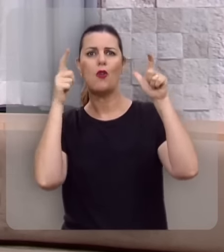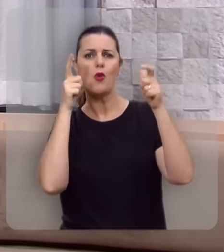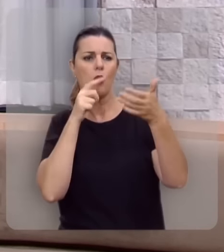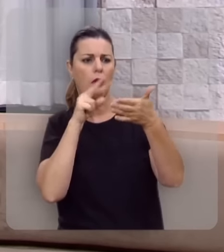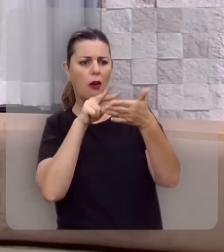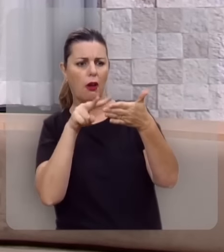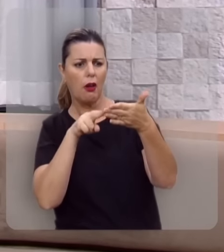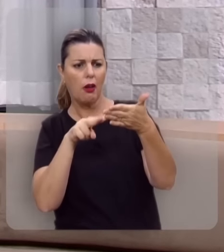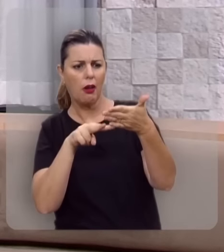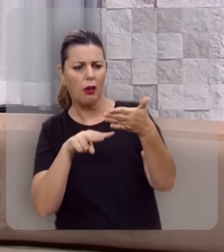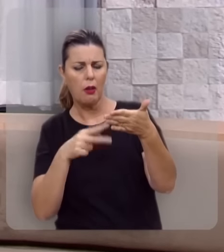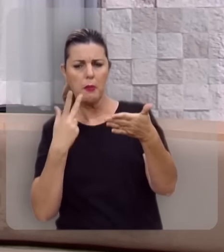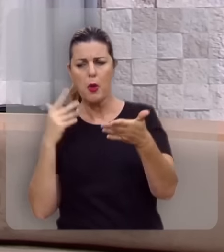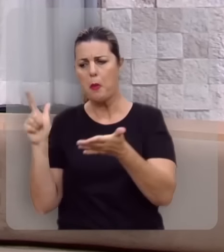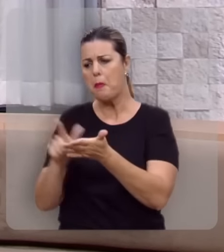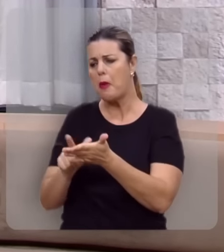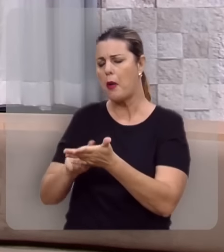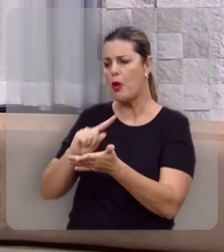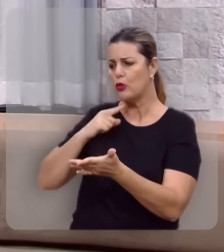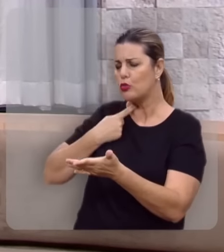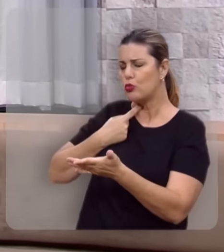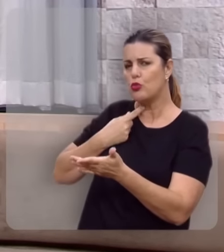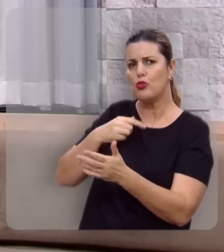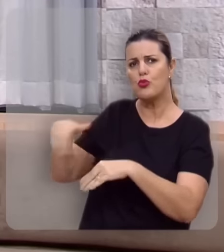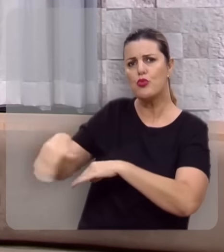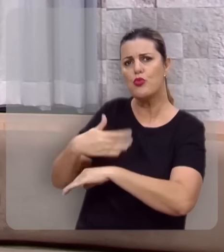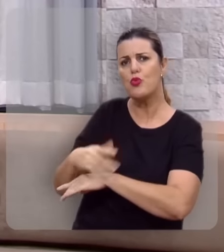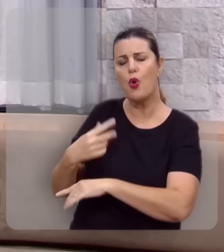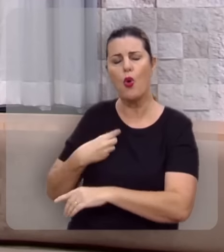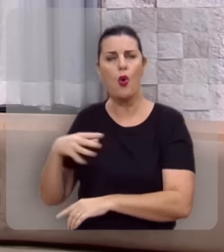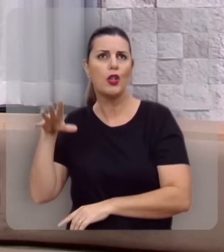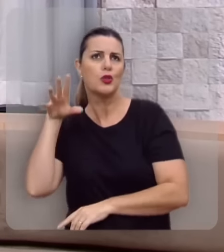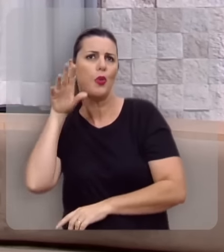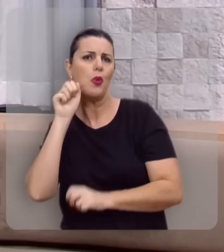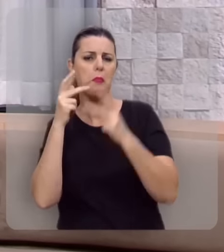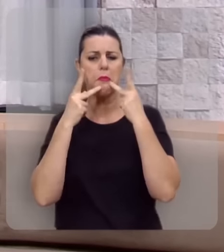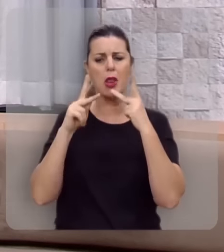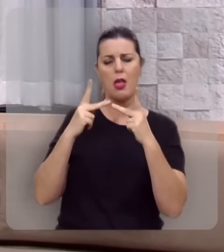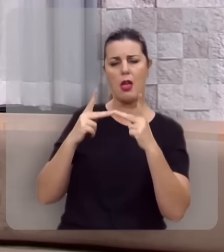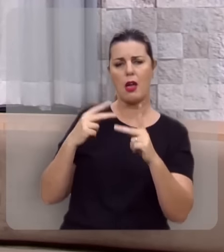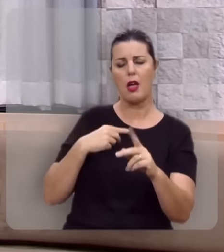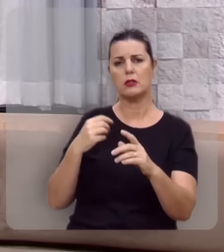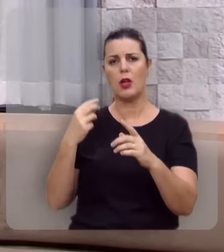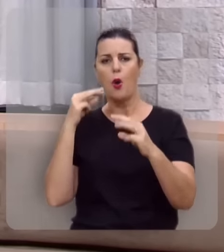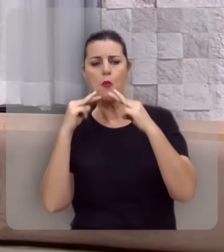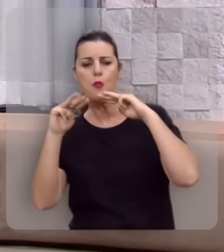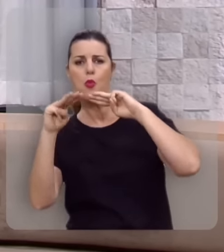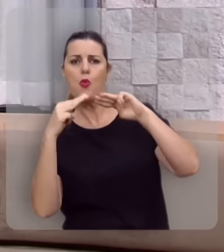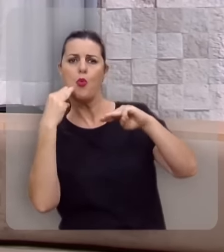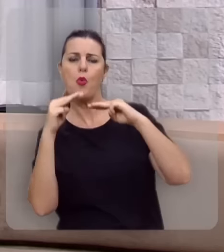você pegou um folheto sujo na rua, você escutou uma mensagem, uma música cristã, um sermão e de